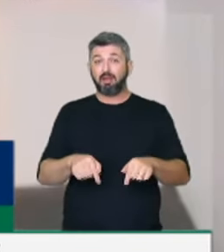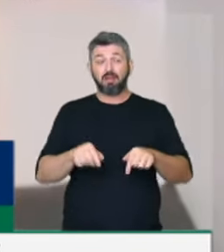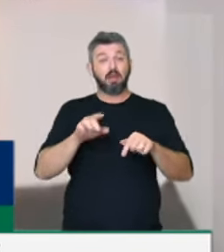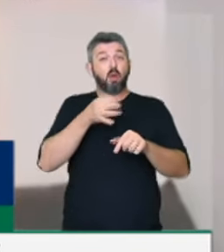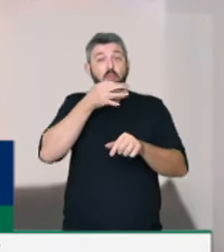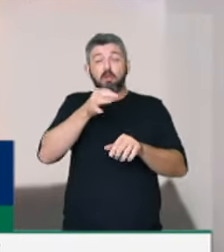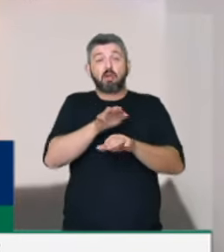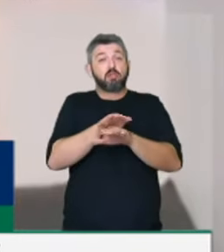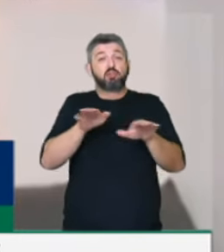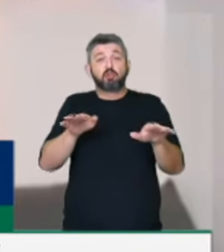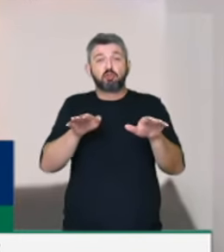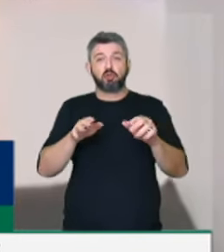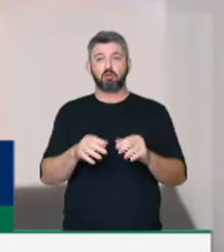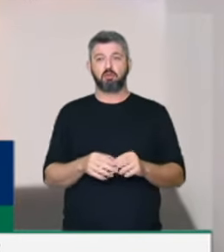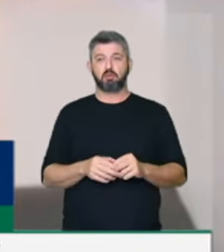ATRÁS, TENTANDO FAZER COM QUE TODOS OS SISTEMAS QUE